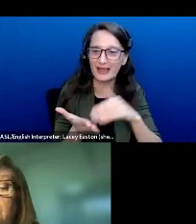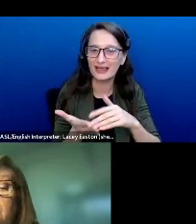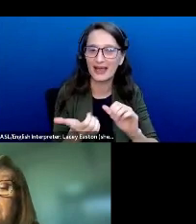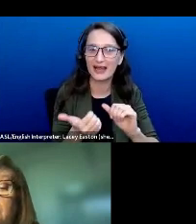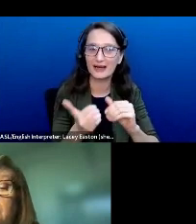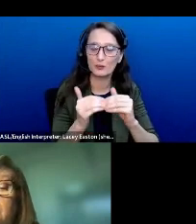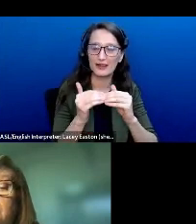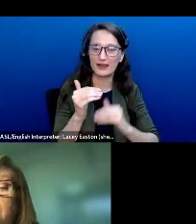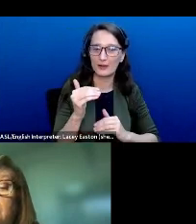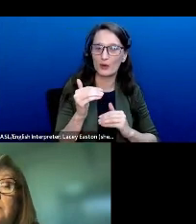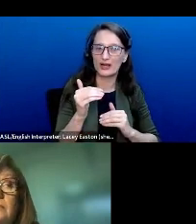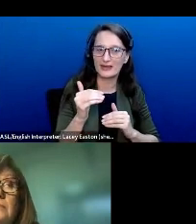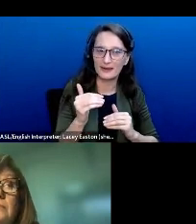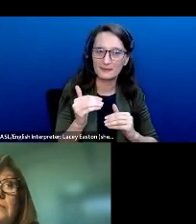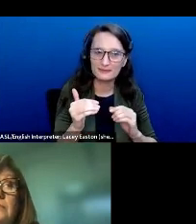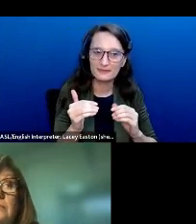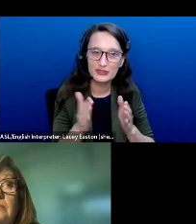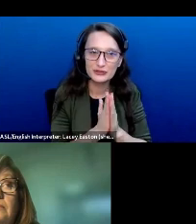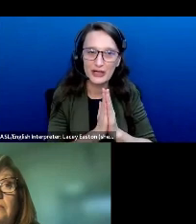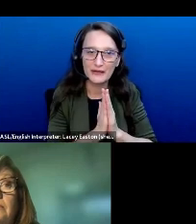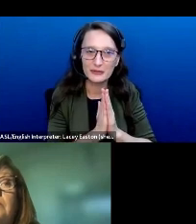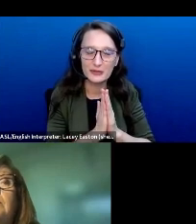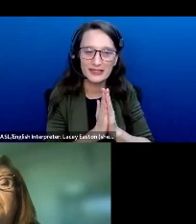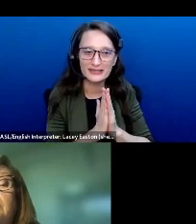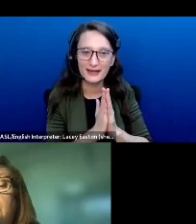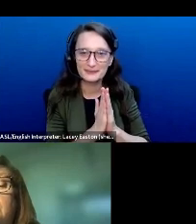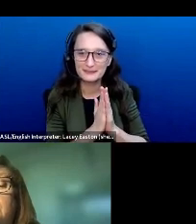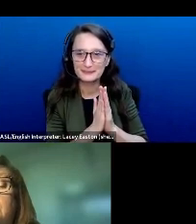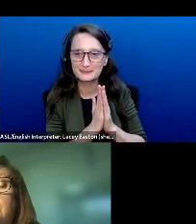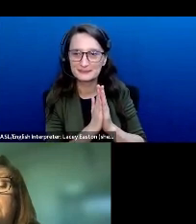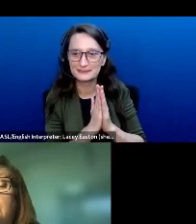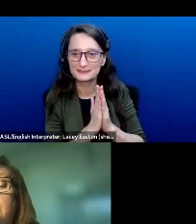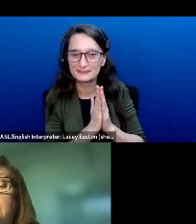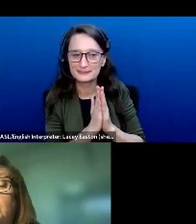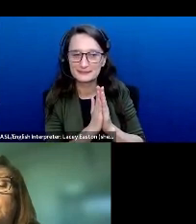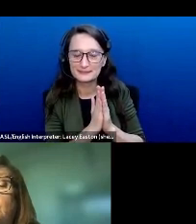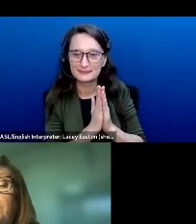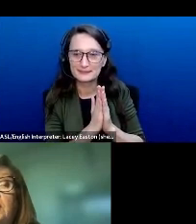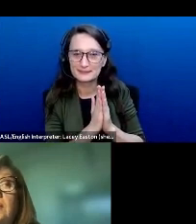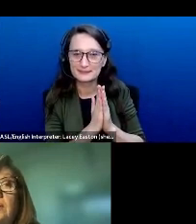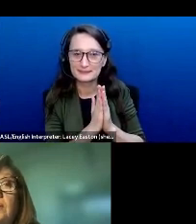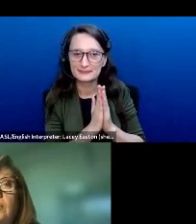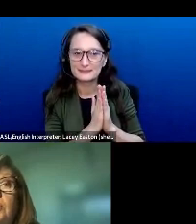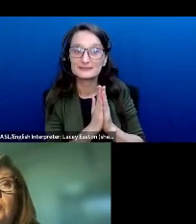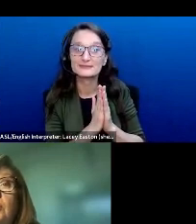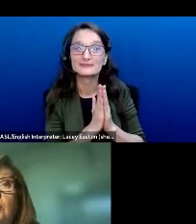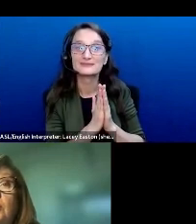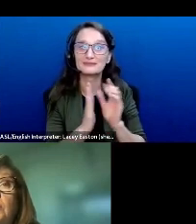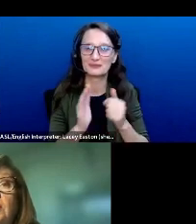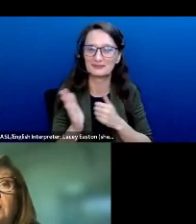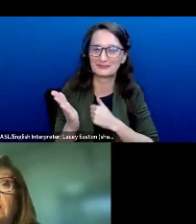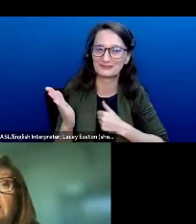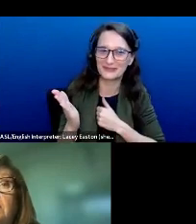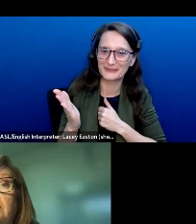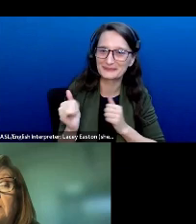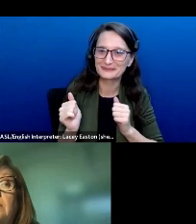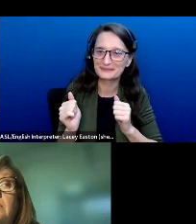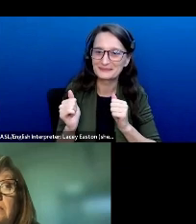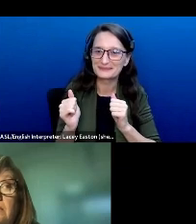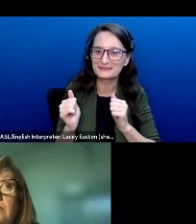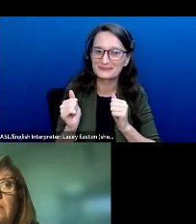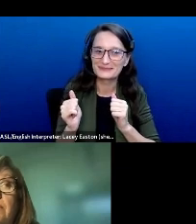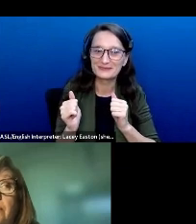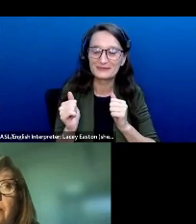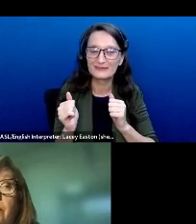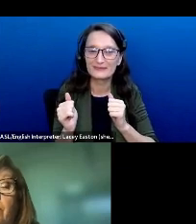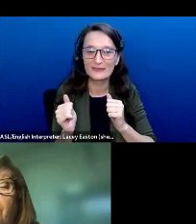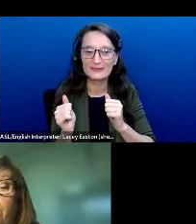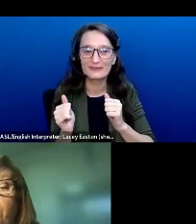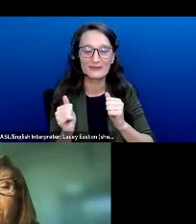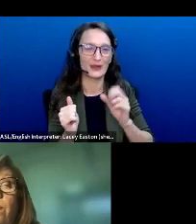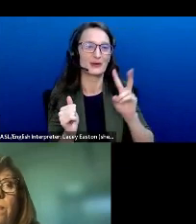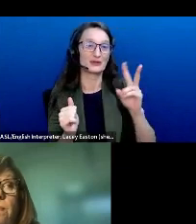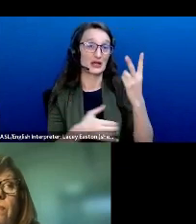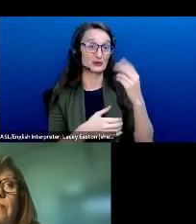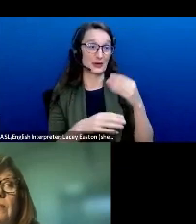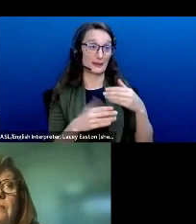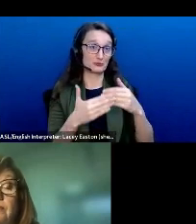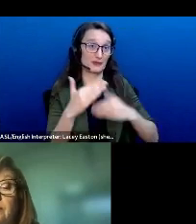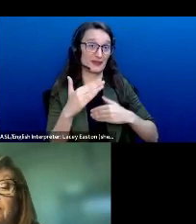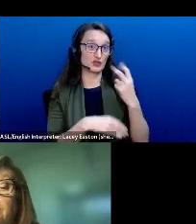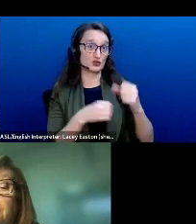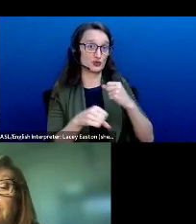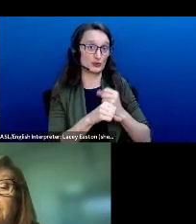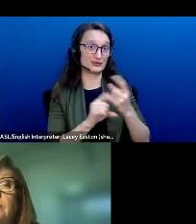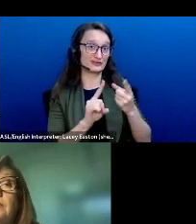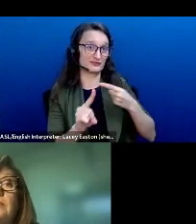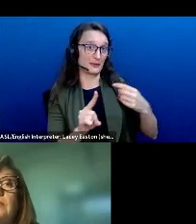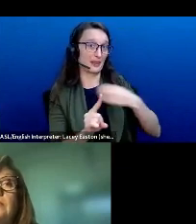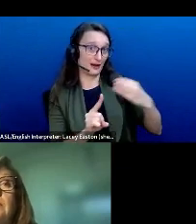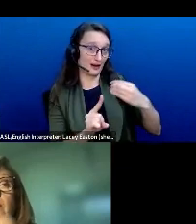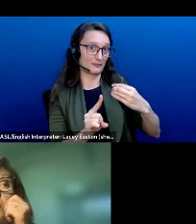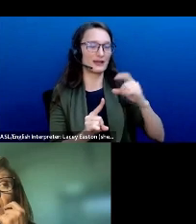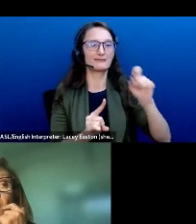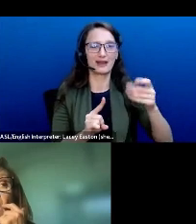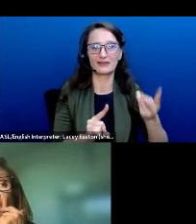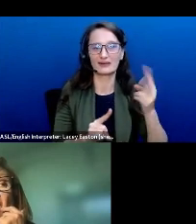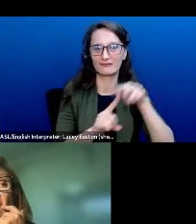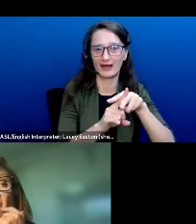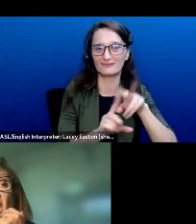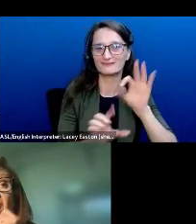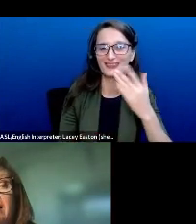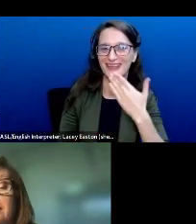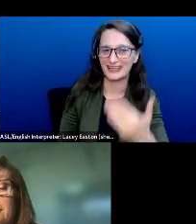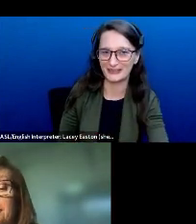decirlo de nuevo? ¿Dentro de qué plazo tiene para solicitar eso? Oh, sí, lo siento mucho. Dos años.